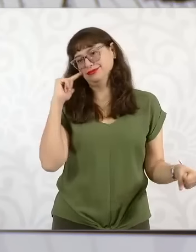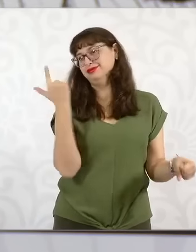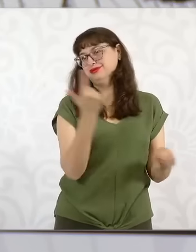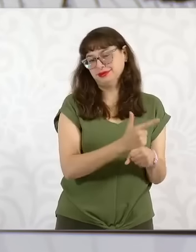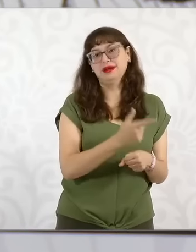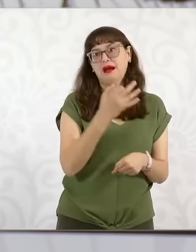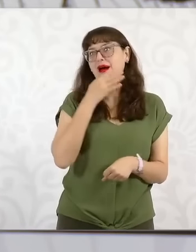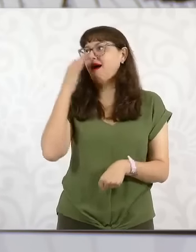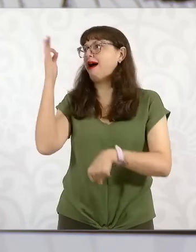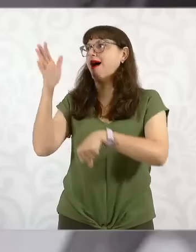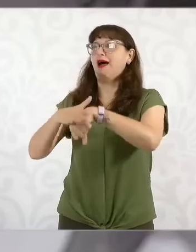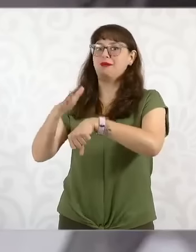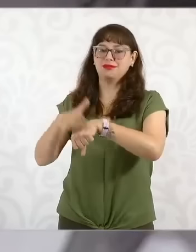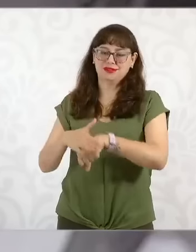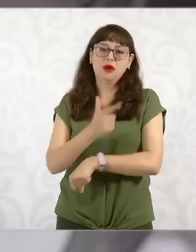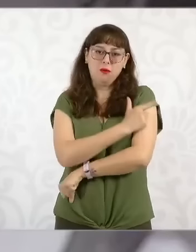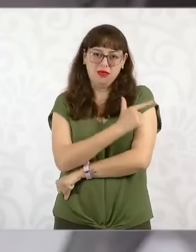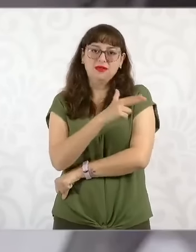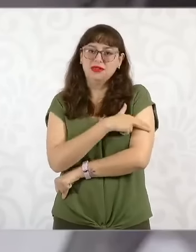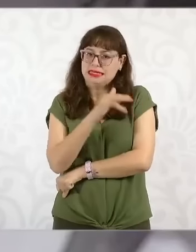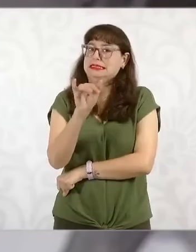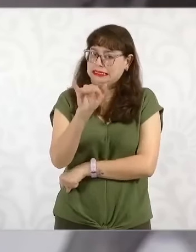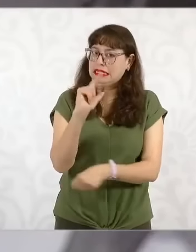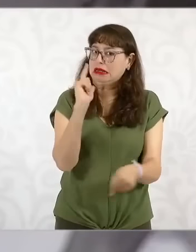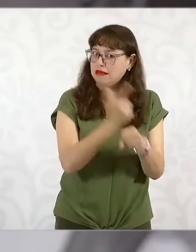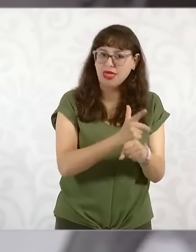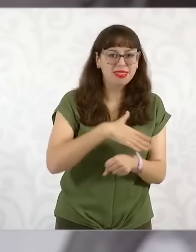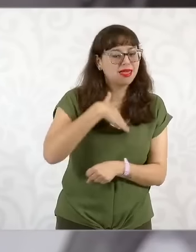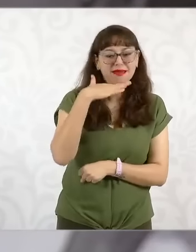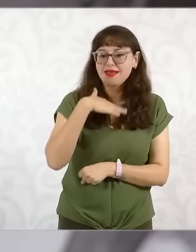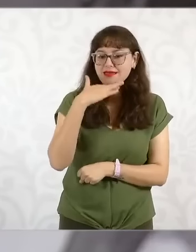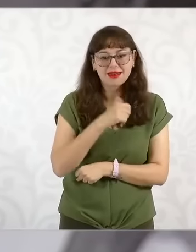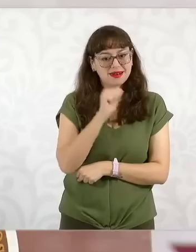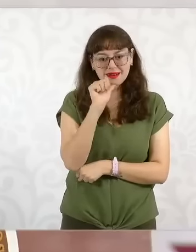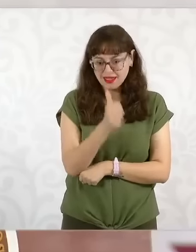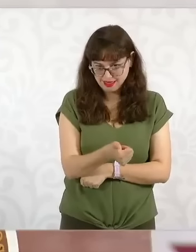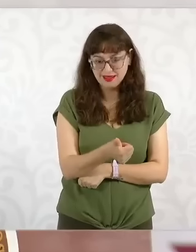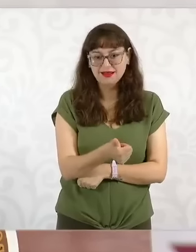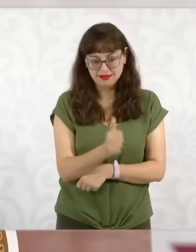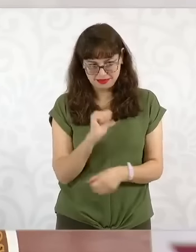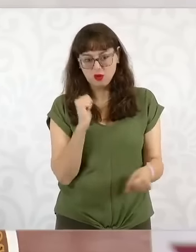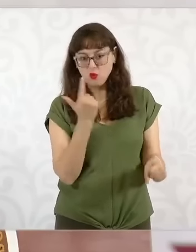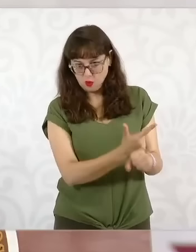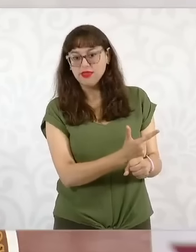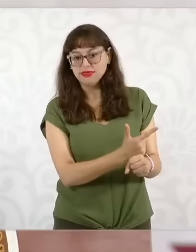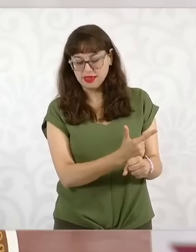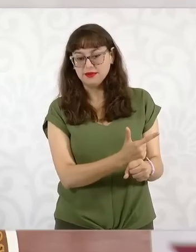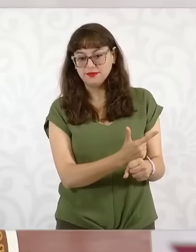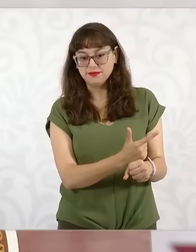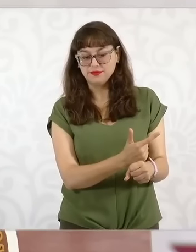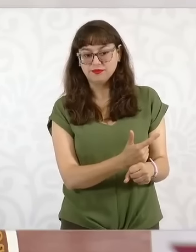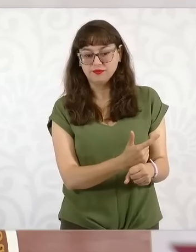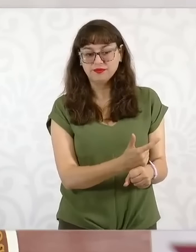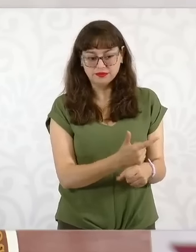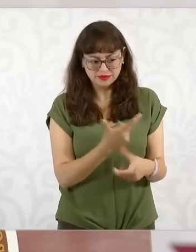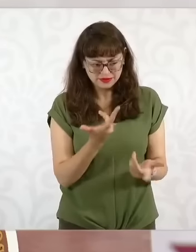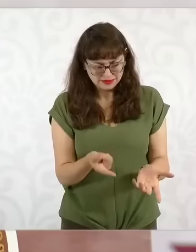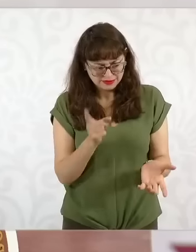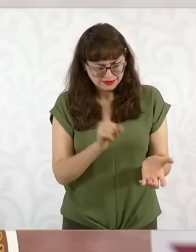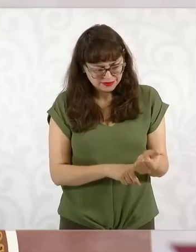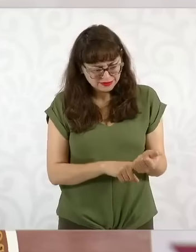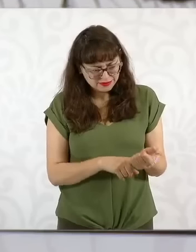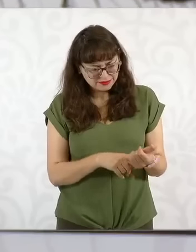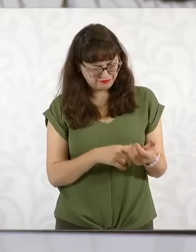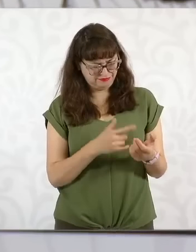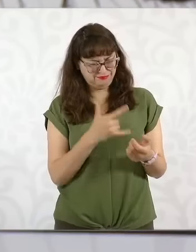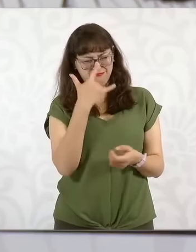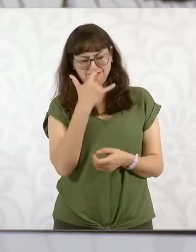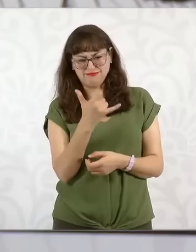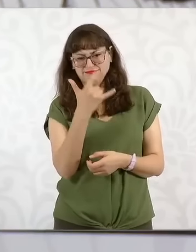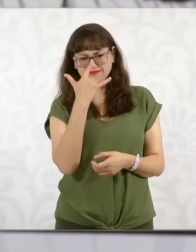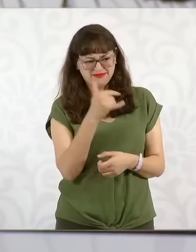Entonces es el trabajo del gabinete de seguridad frente a procesamiento ilegal o transporte ilegal